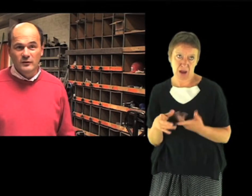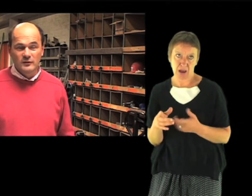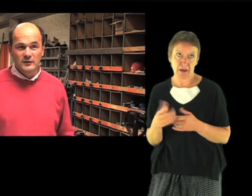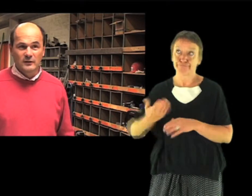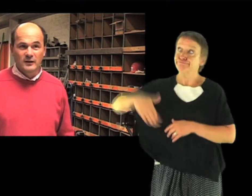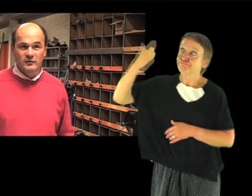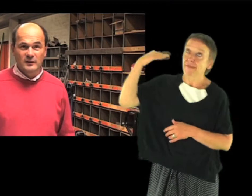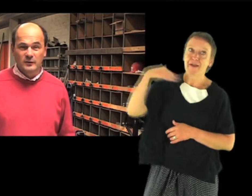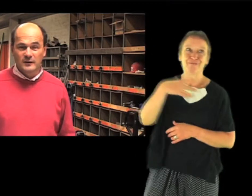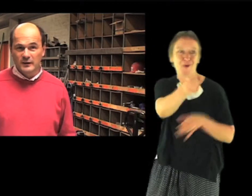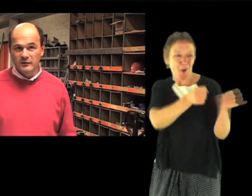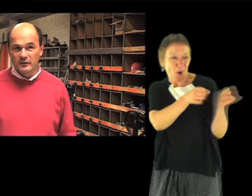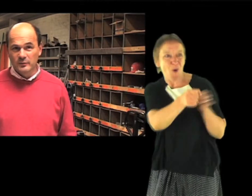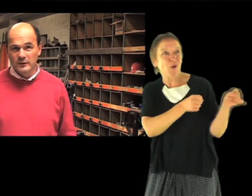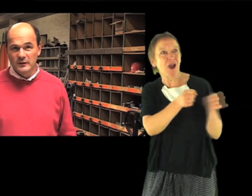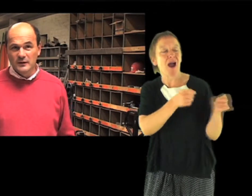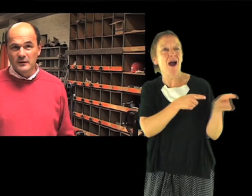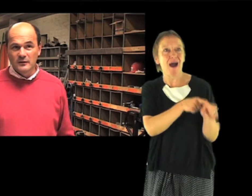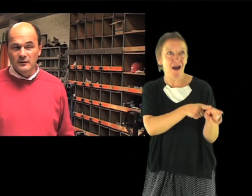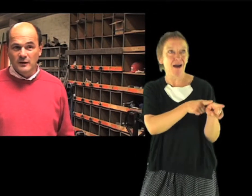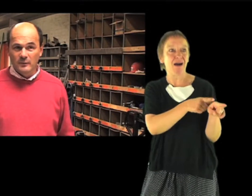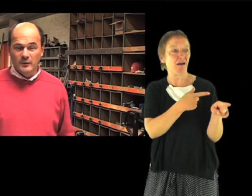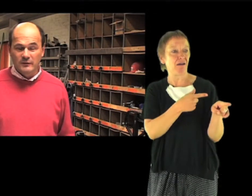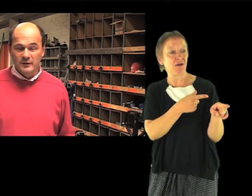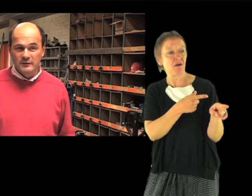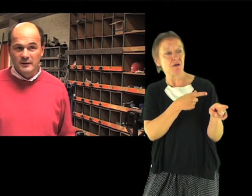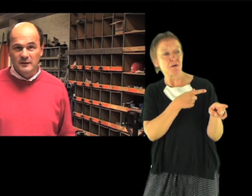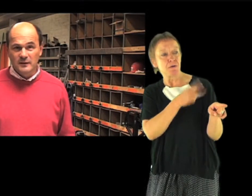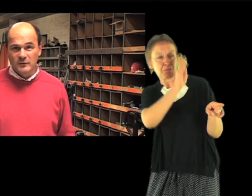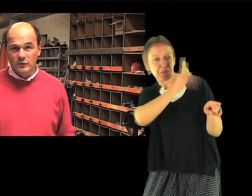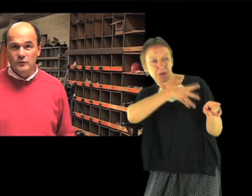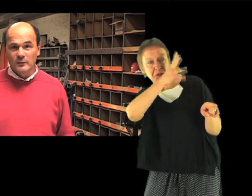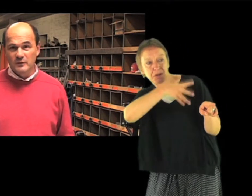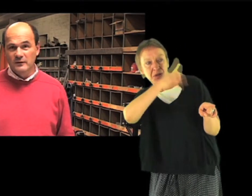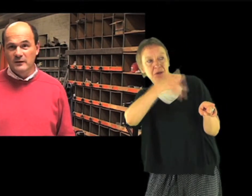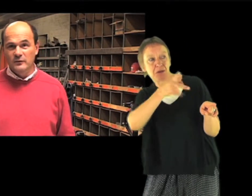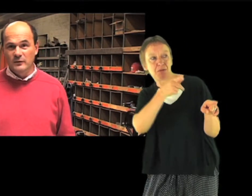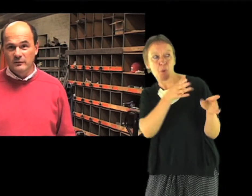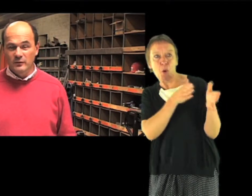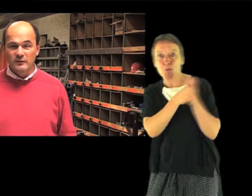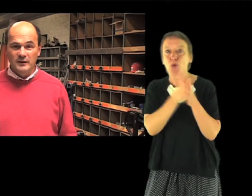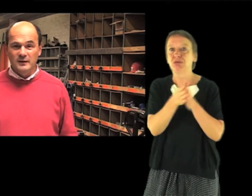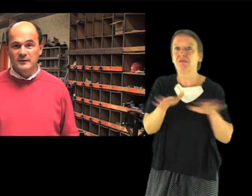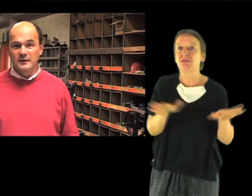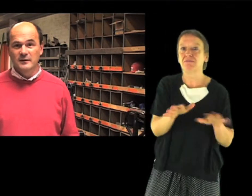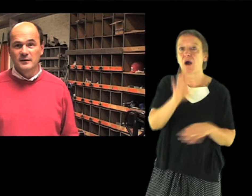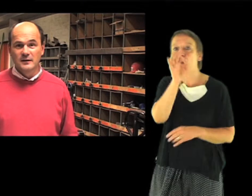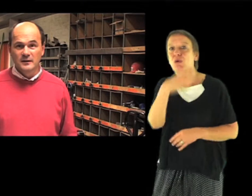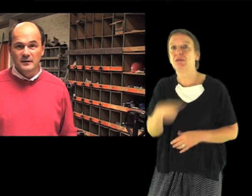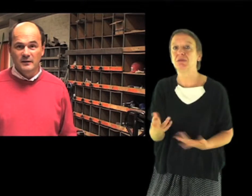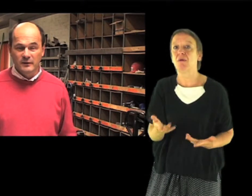Donc, tous ceux qui ont été engagés un peu avant David, c'est surtout la motivation à vouloir venir travailler